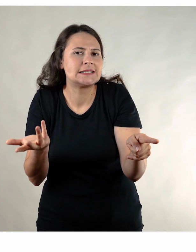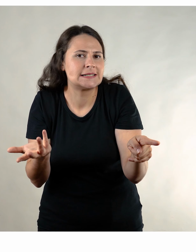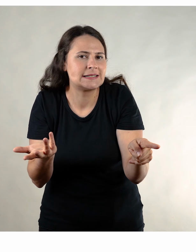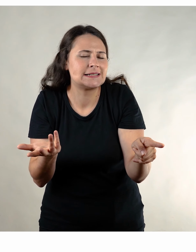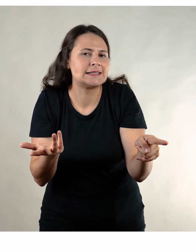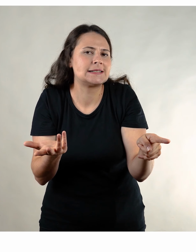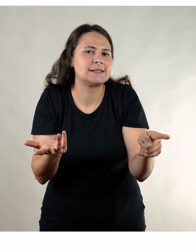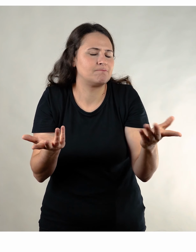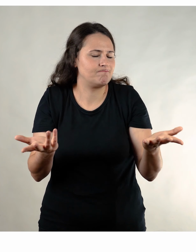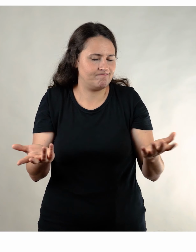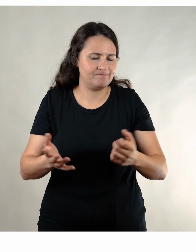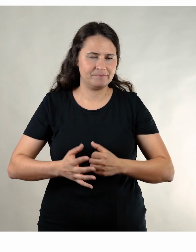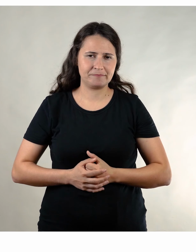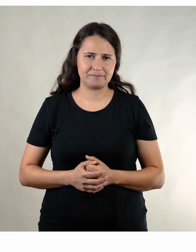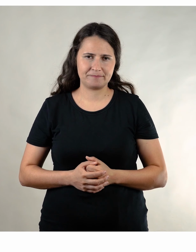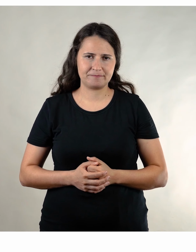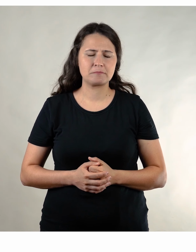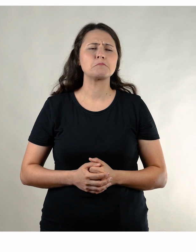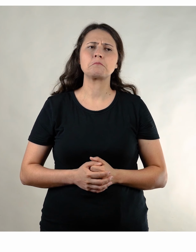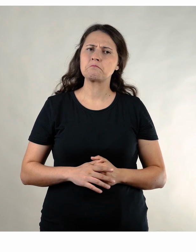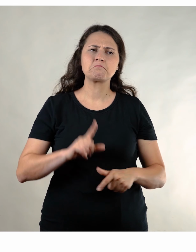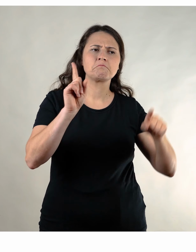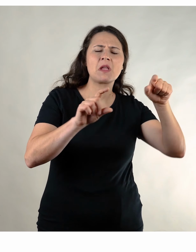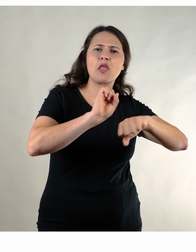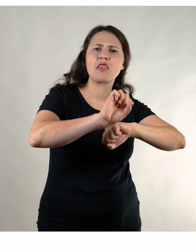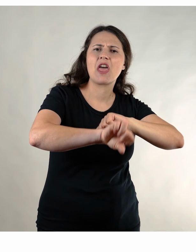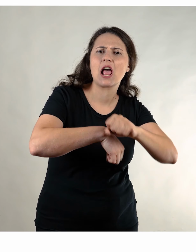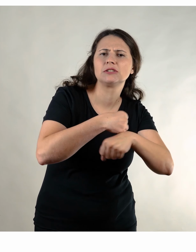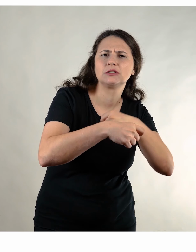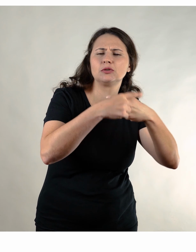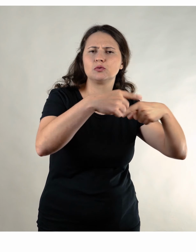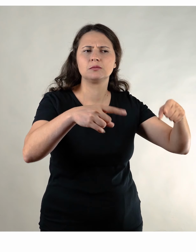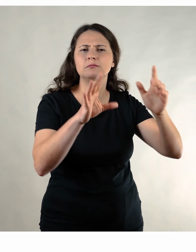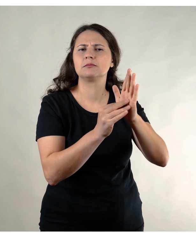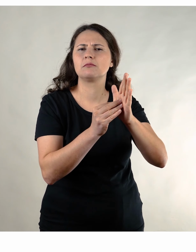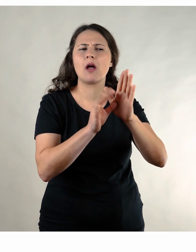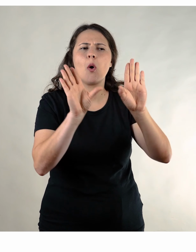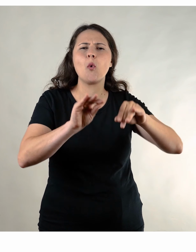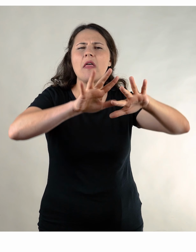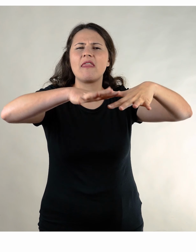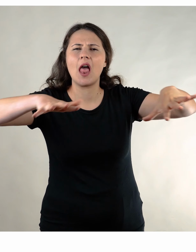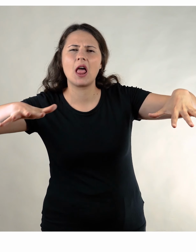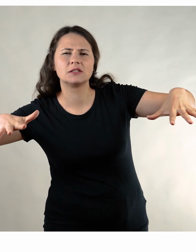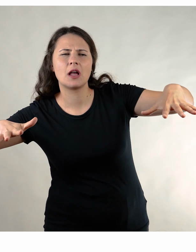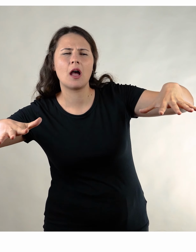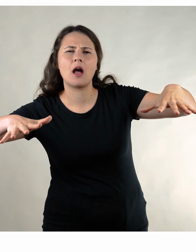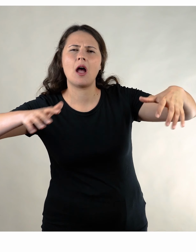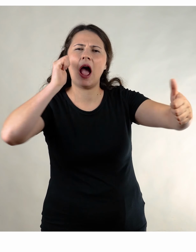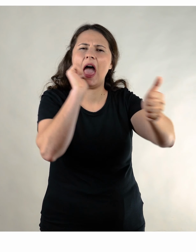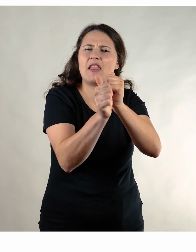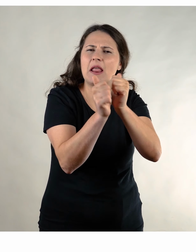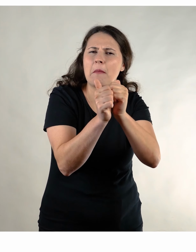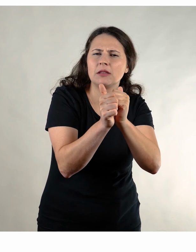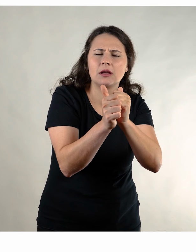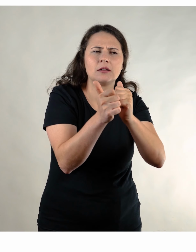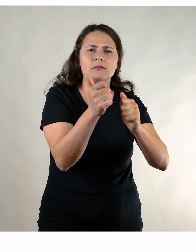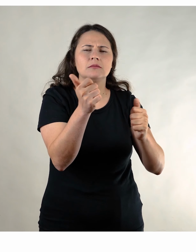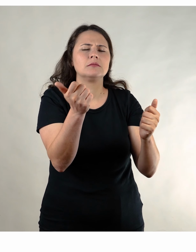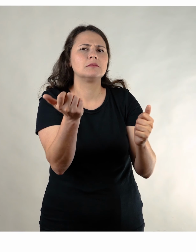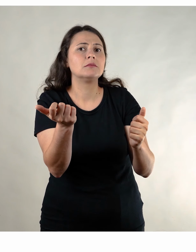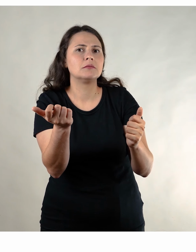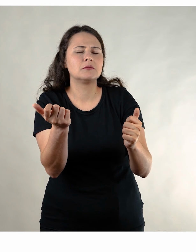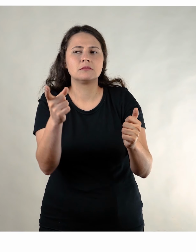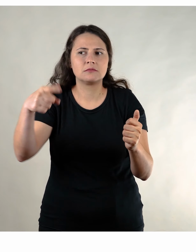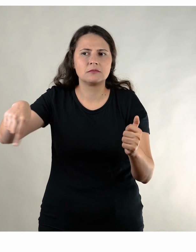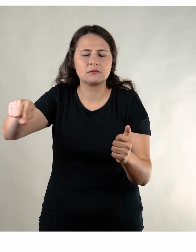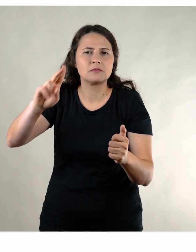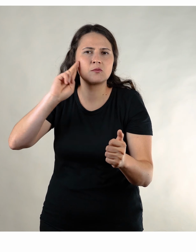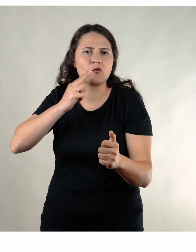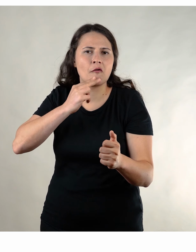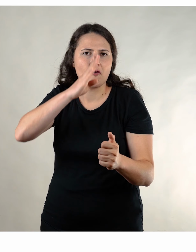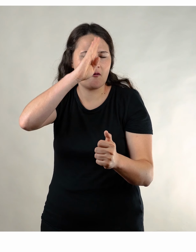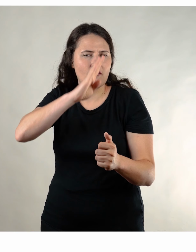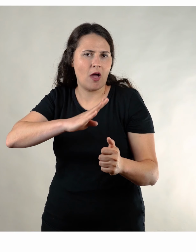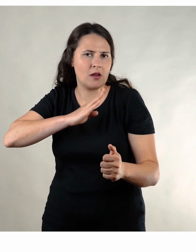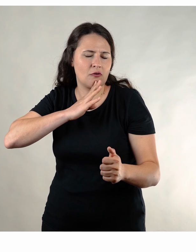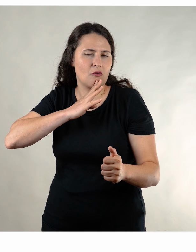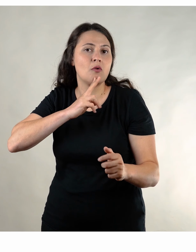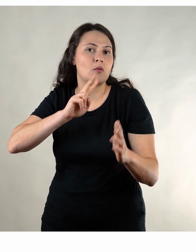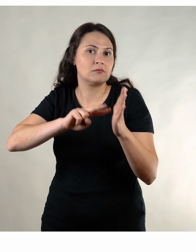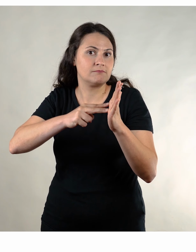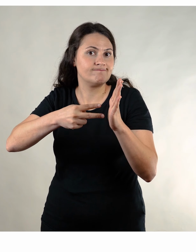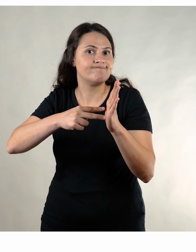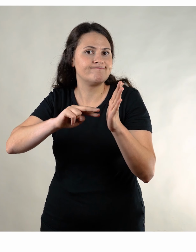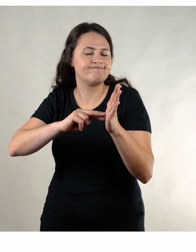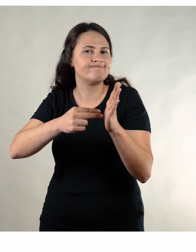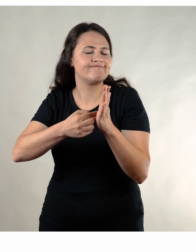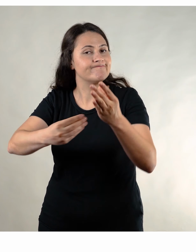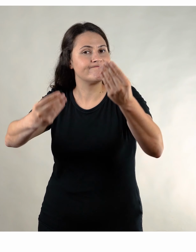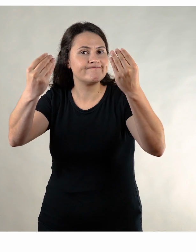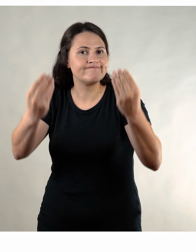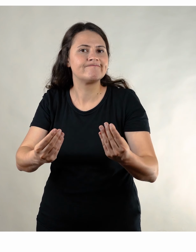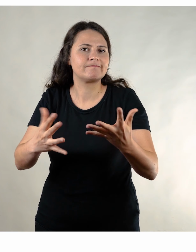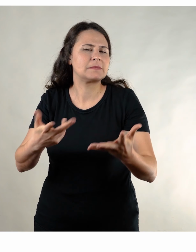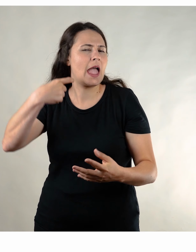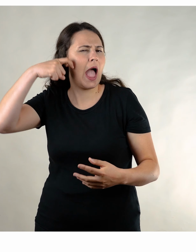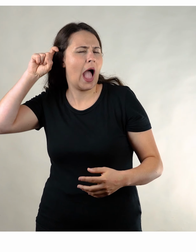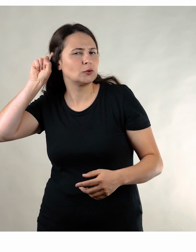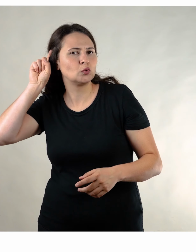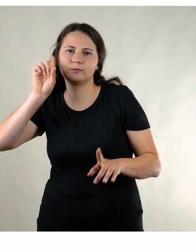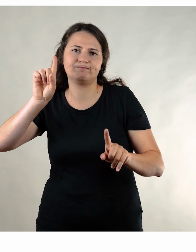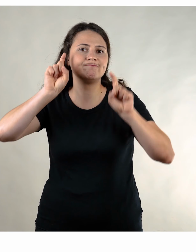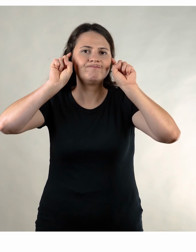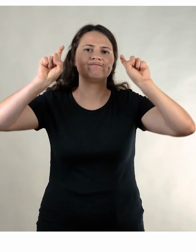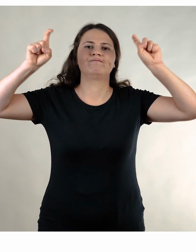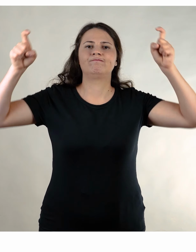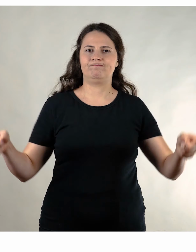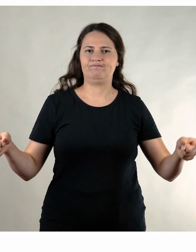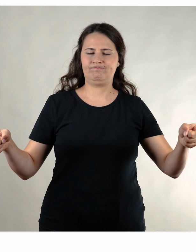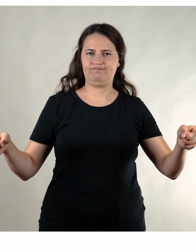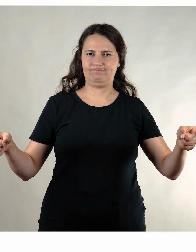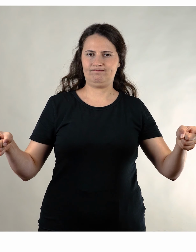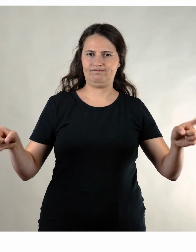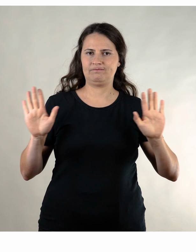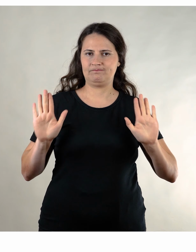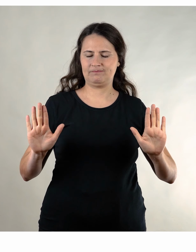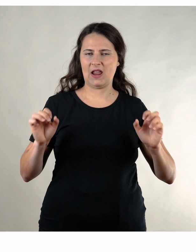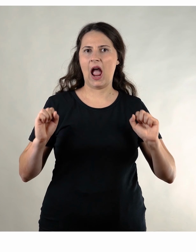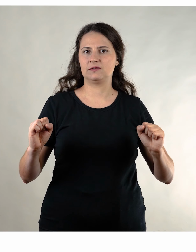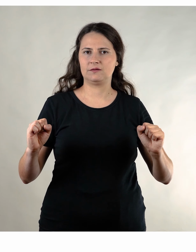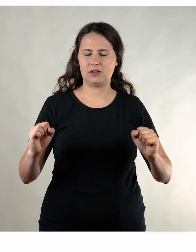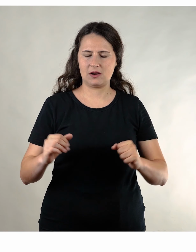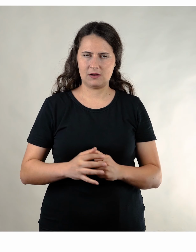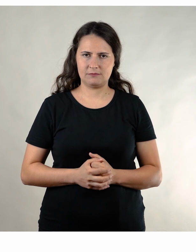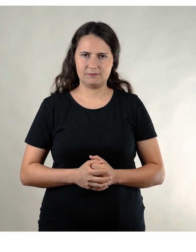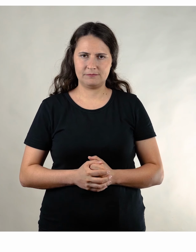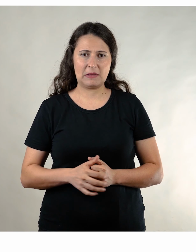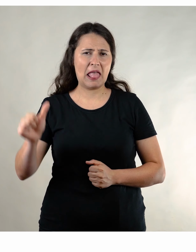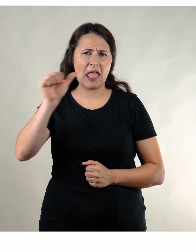Υπάρχουν ορισμένες δραστηριότητες, όπως τα θαλάσσια σπορ, όπου ο ταξιδιώτης με προβλήματα ακοής καλό είναι να μην φοράει τα ακουστικά βαρηκοΐας.